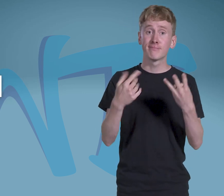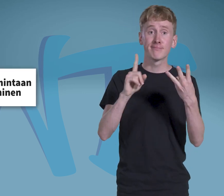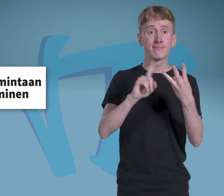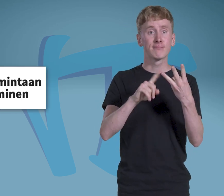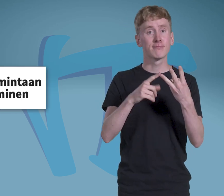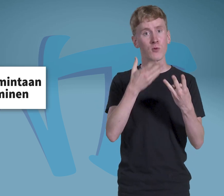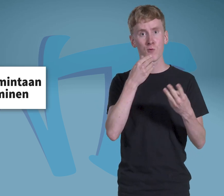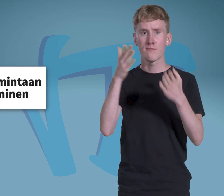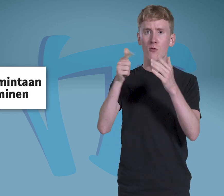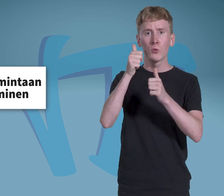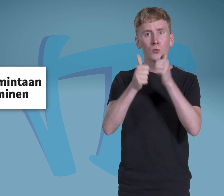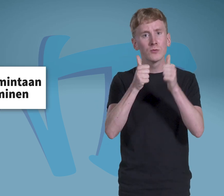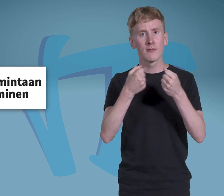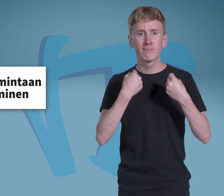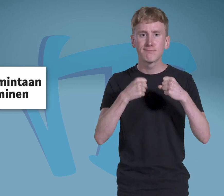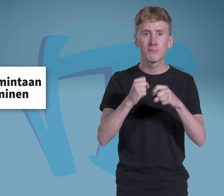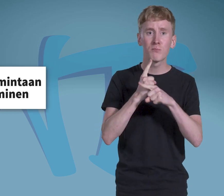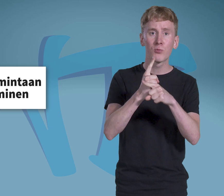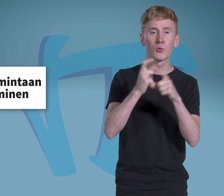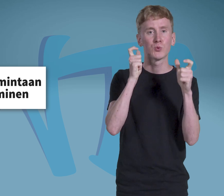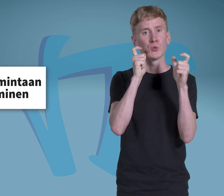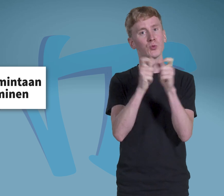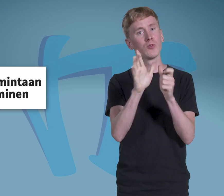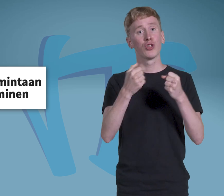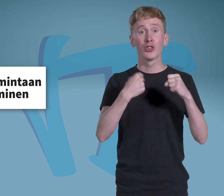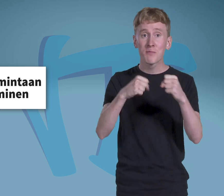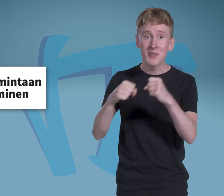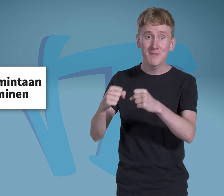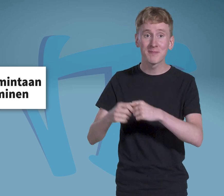Nuoren aktiivinen osallistuminen yhdistystoimintaan